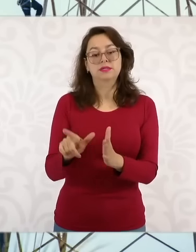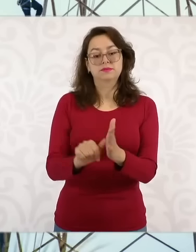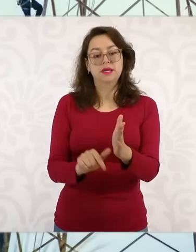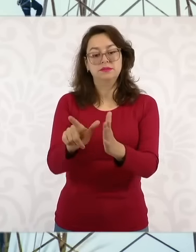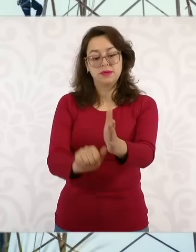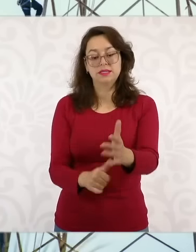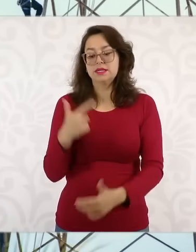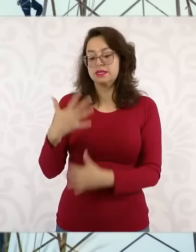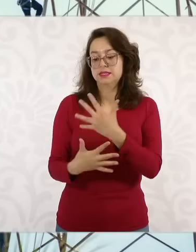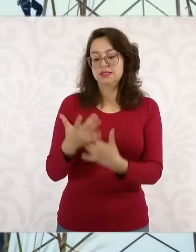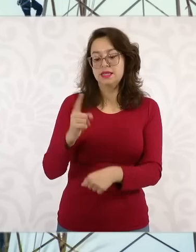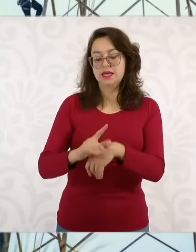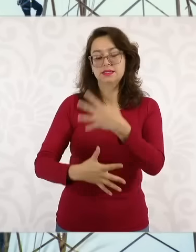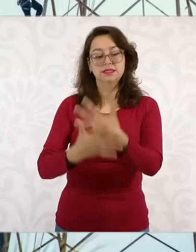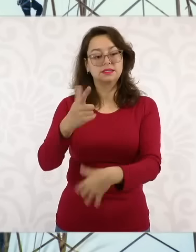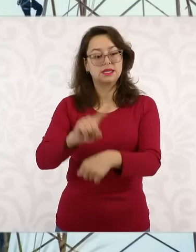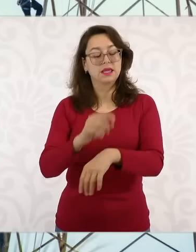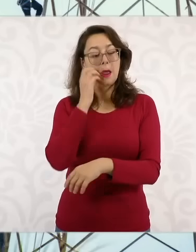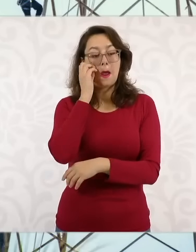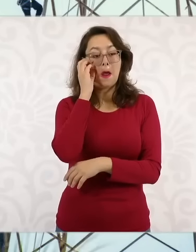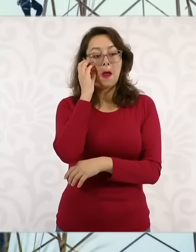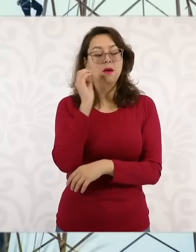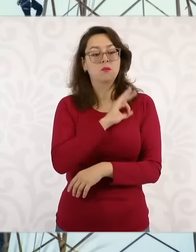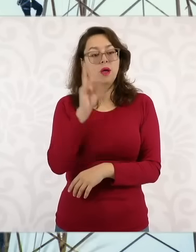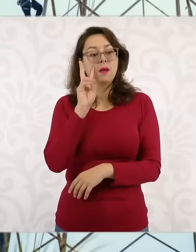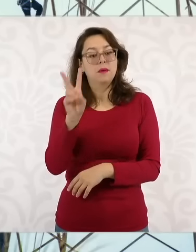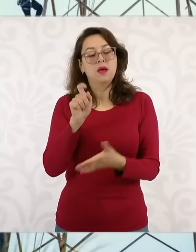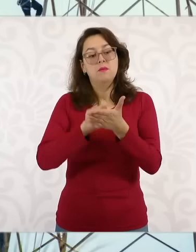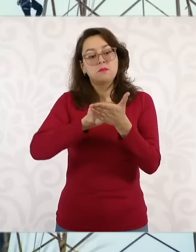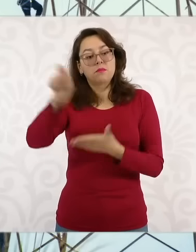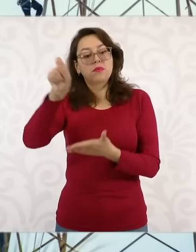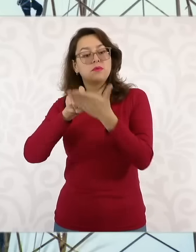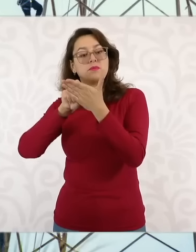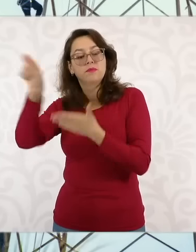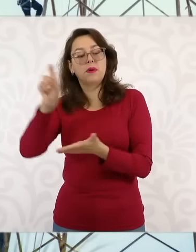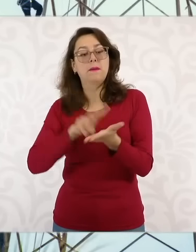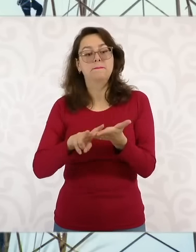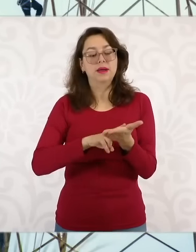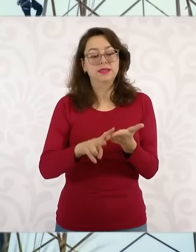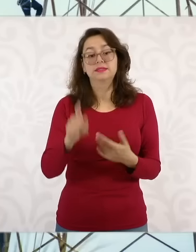quincenas. Lo que aparece con la palomita verde está en proceso ya de concurso, está publicado y